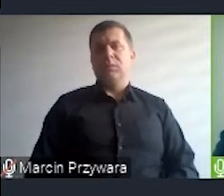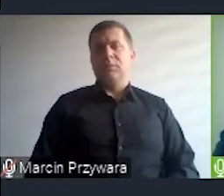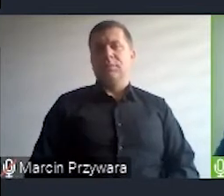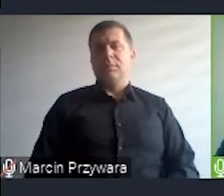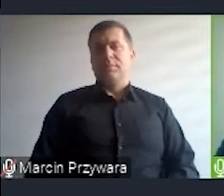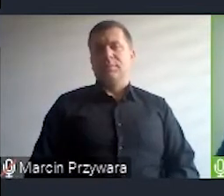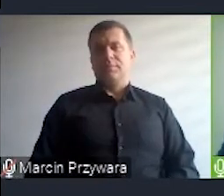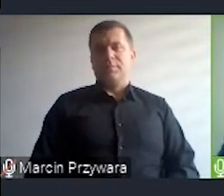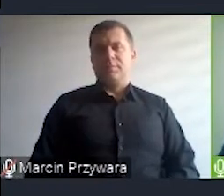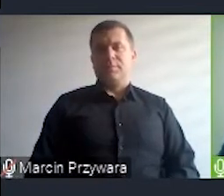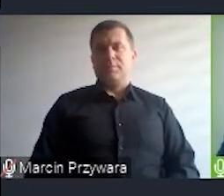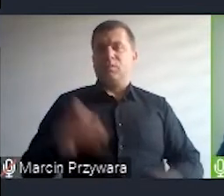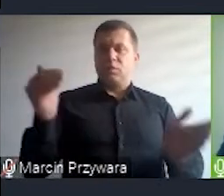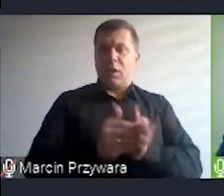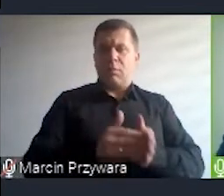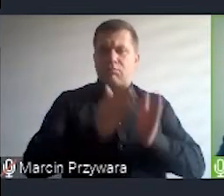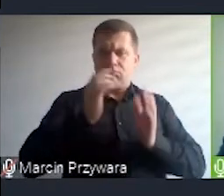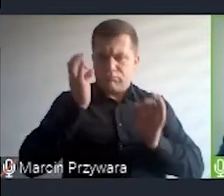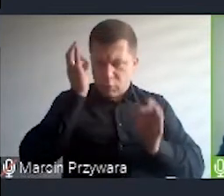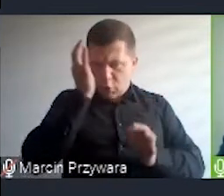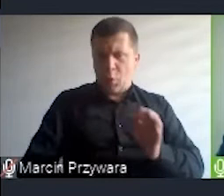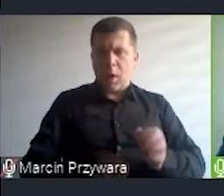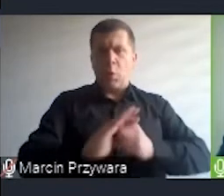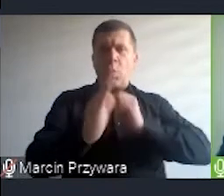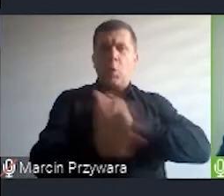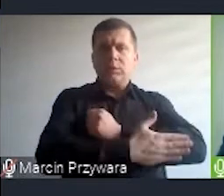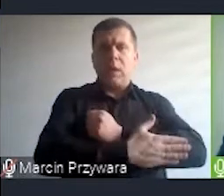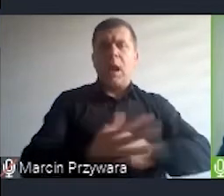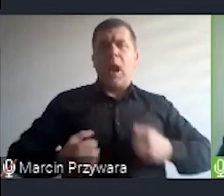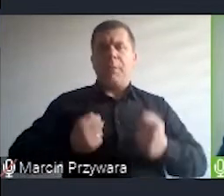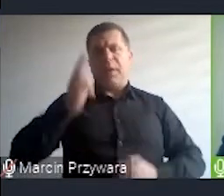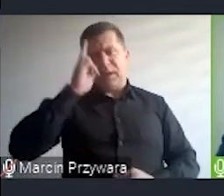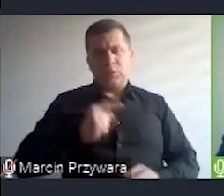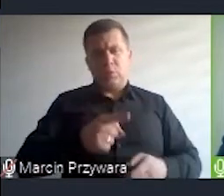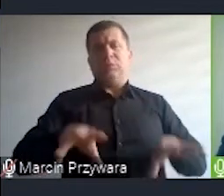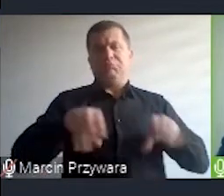W związku z tym trzeba je porządnie uzasadnić, żeby instytucja przepuściła taki zakup.